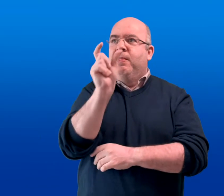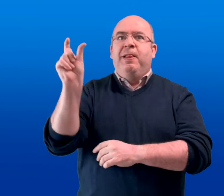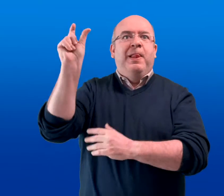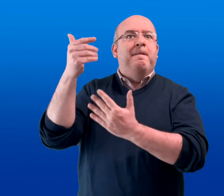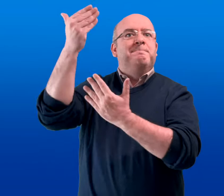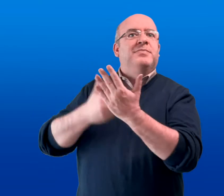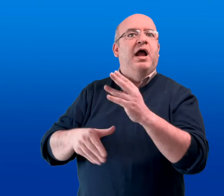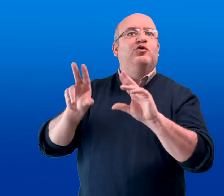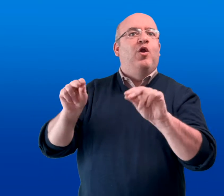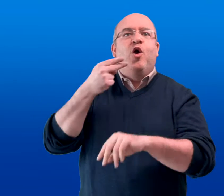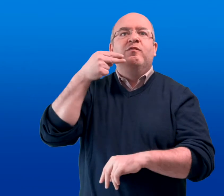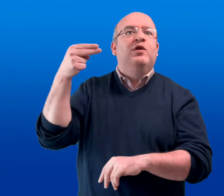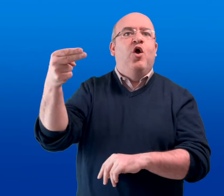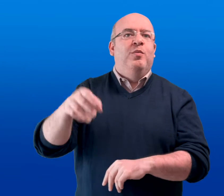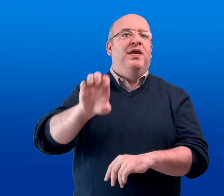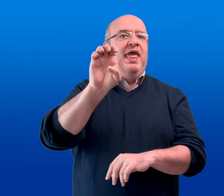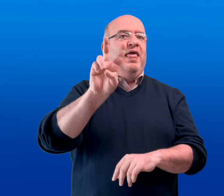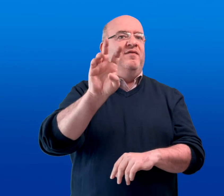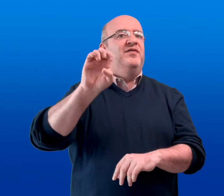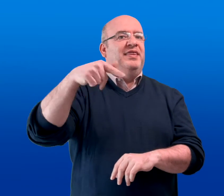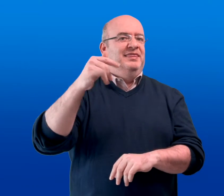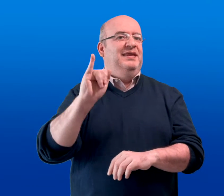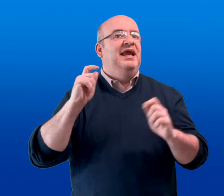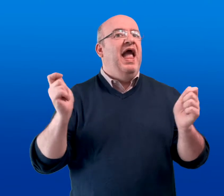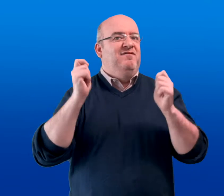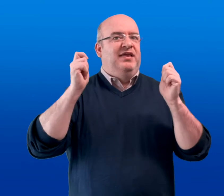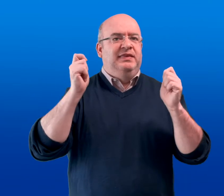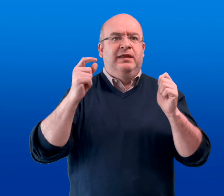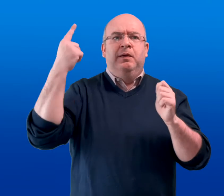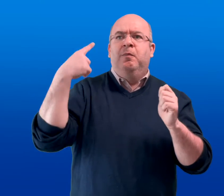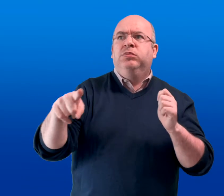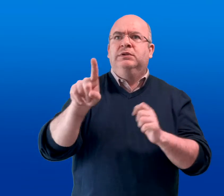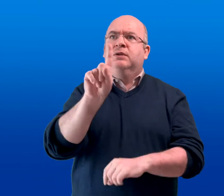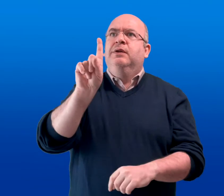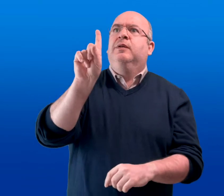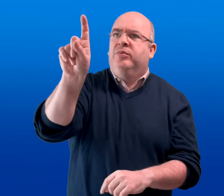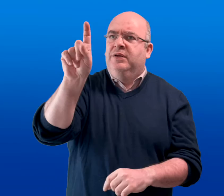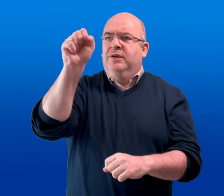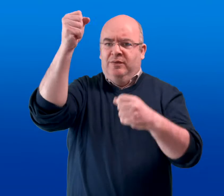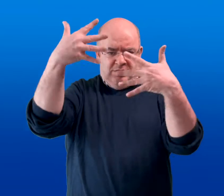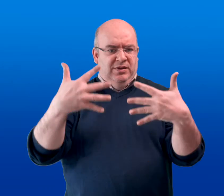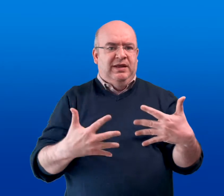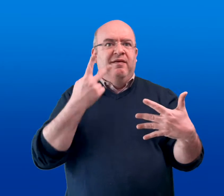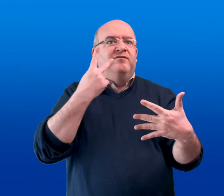nuova pagina web dedicata agli EVENTI dell’ENS: cliccando sulla voce EVENTI presente in alto sulla testata del sito,